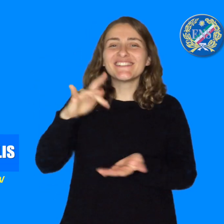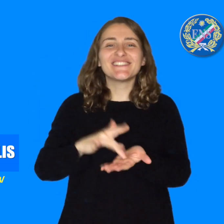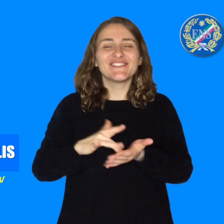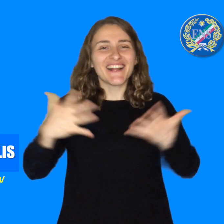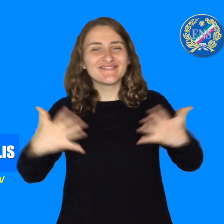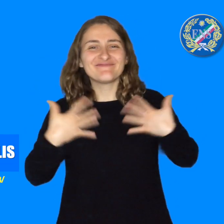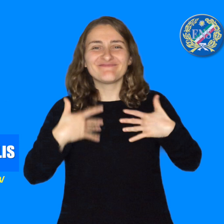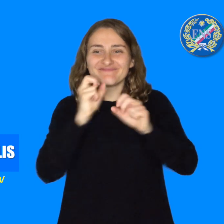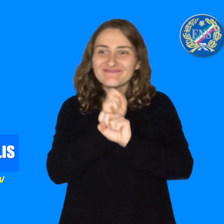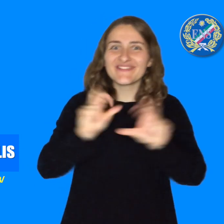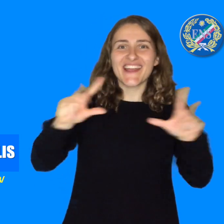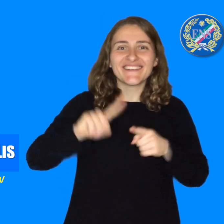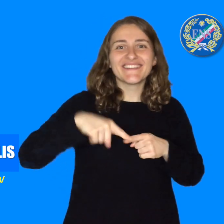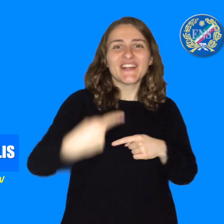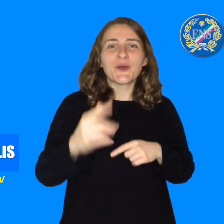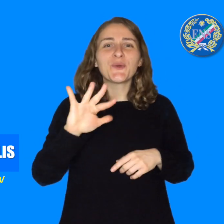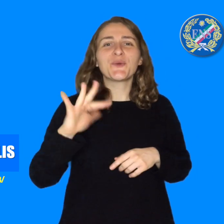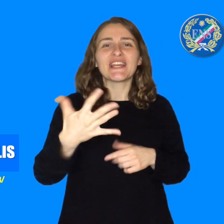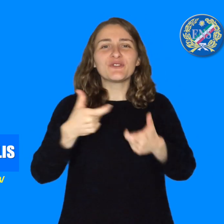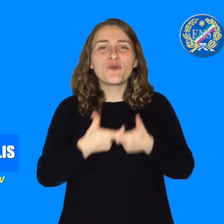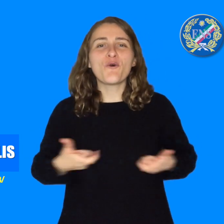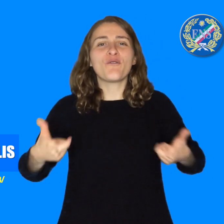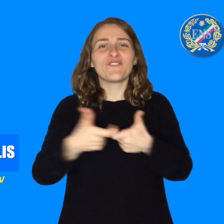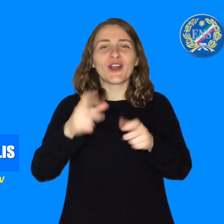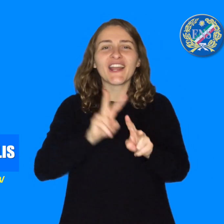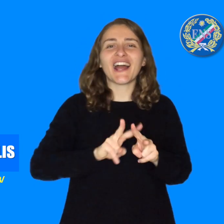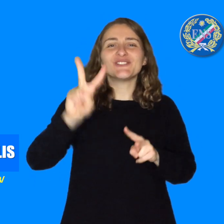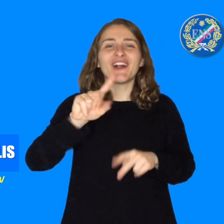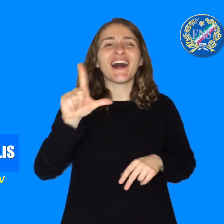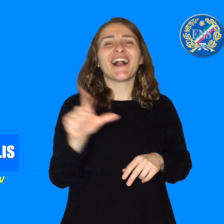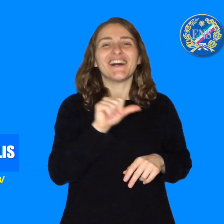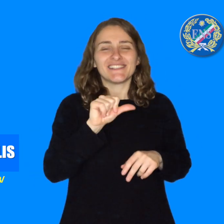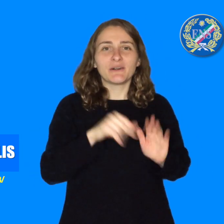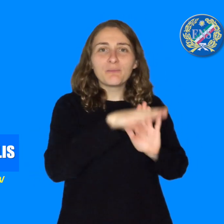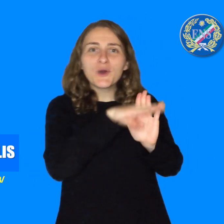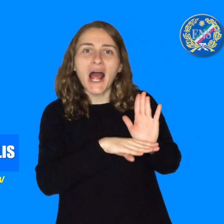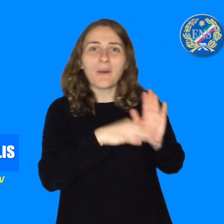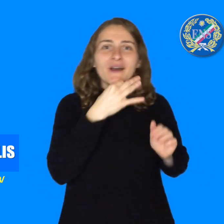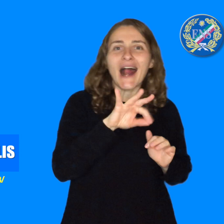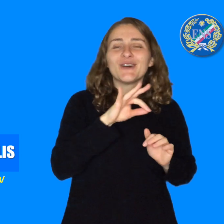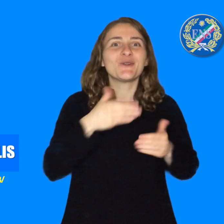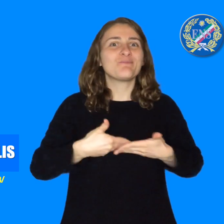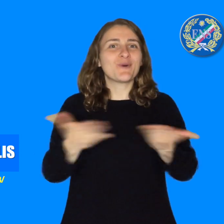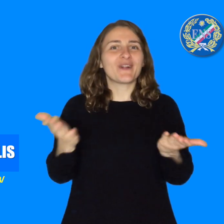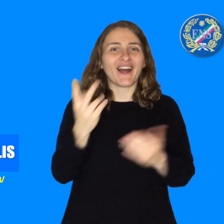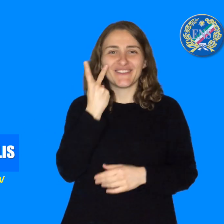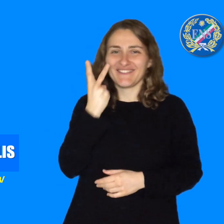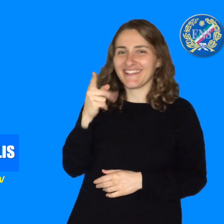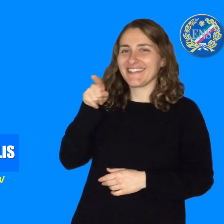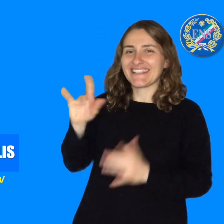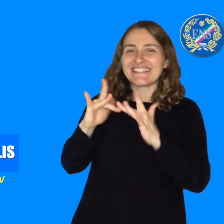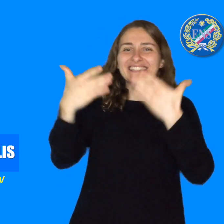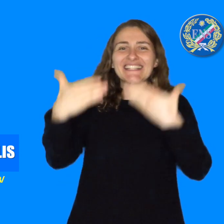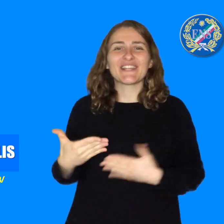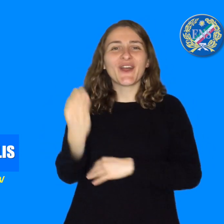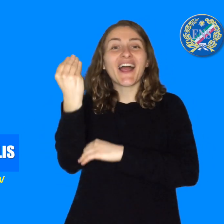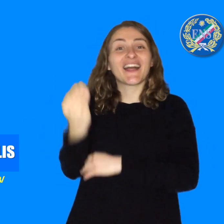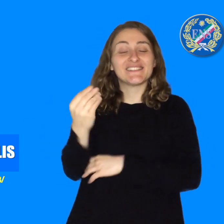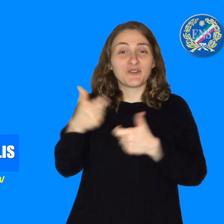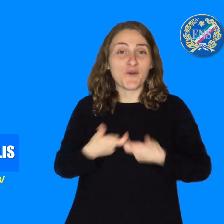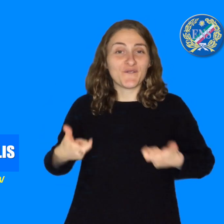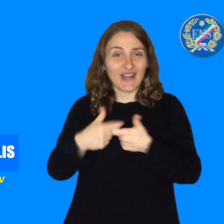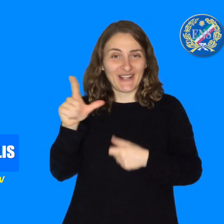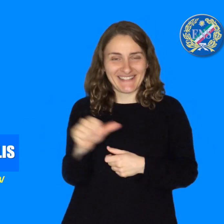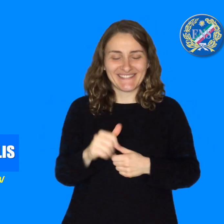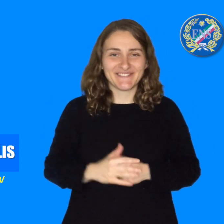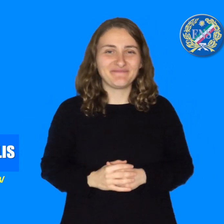La Sede Centrale ENS annuncia che è stato pubblicato il programma provvisorio del 5° Convegno Nazionale LIS, lo trovate sul sito ENS nella pagina dedicata.